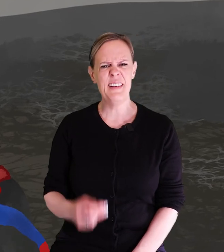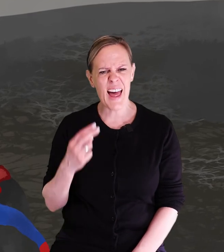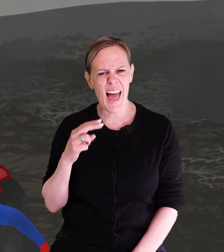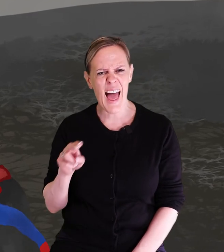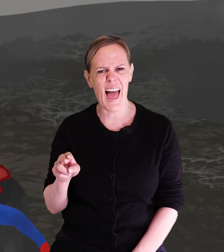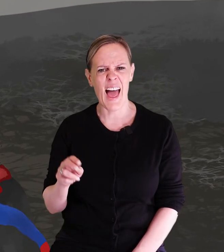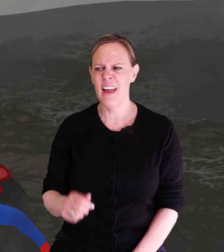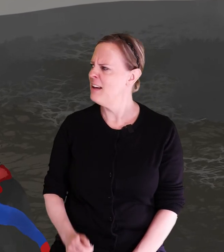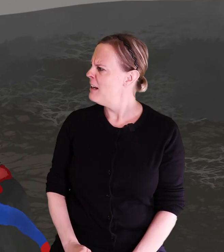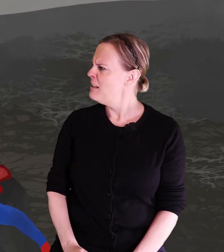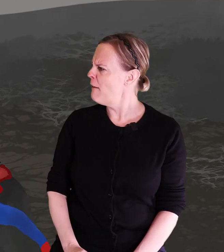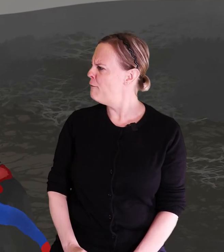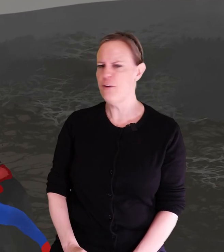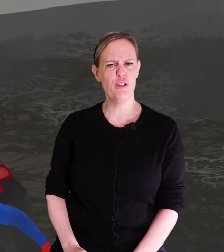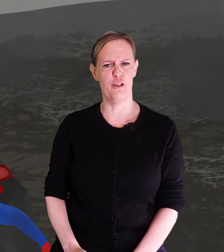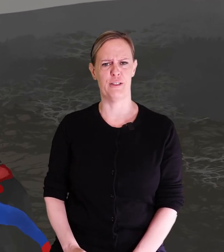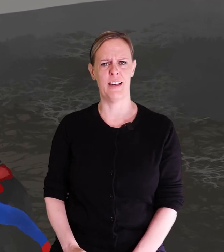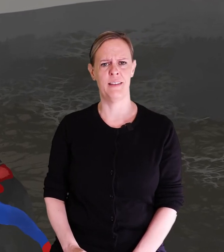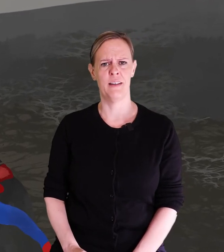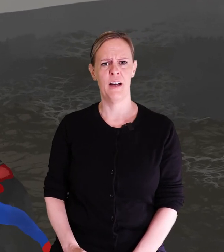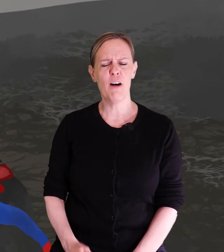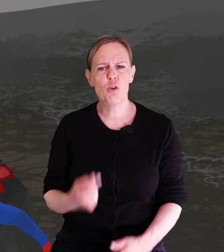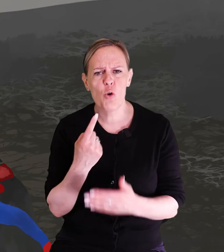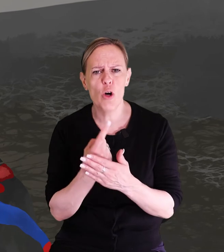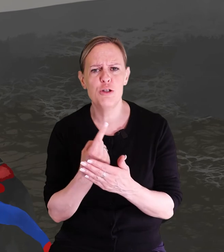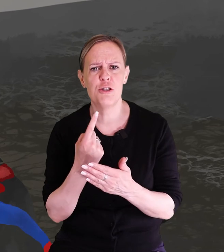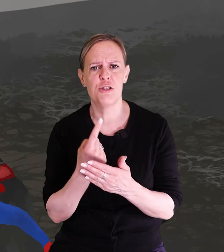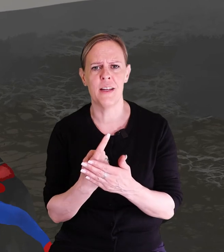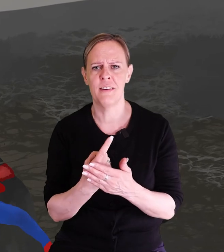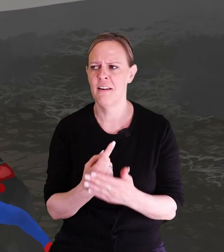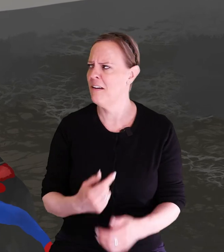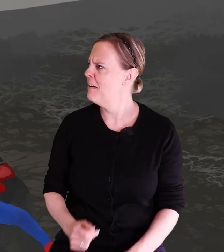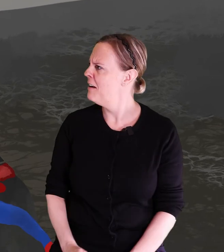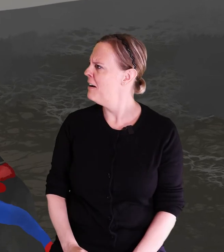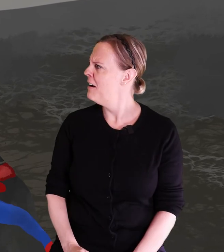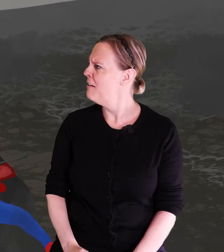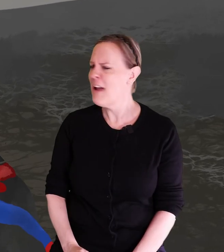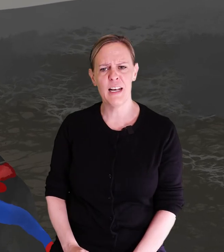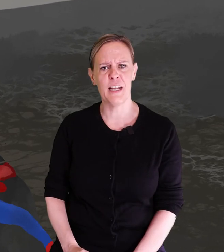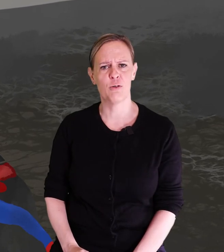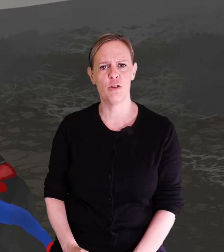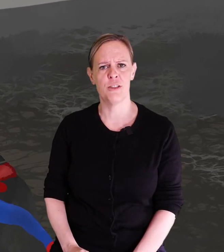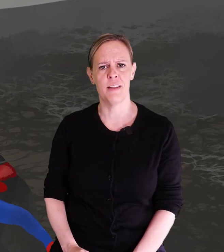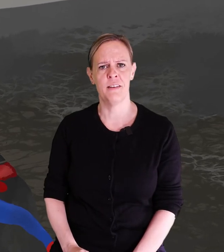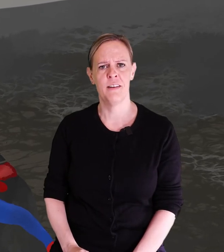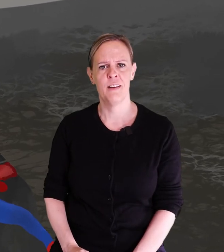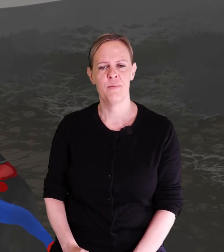nää... jag fryser inte vad konstigt väldigt konstigt